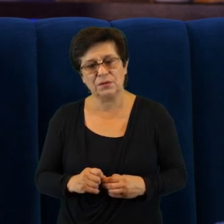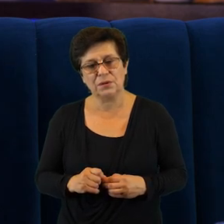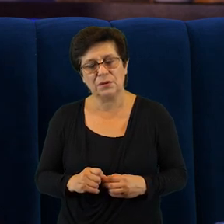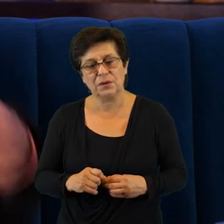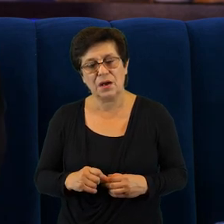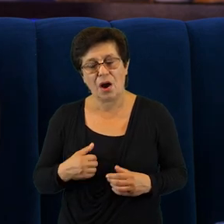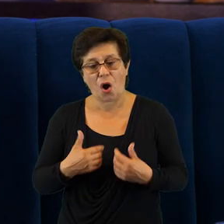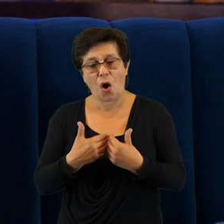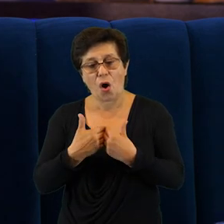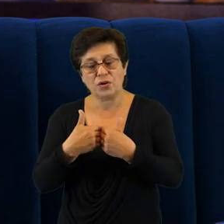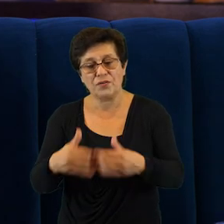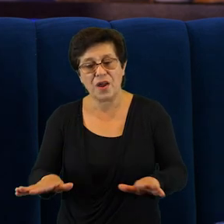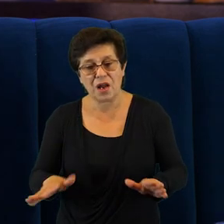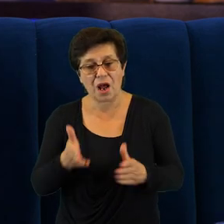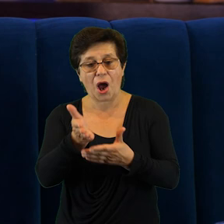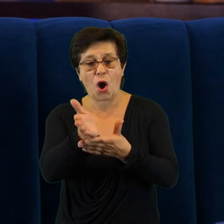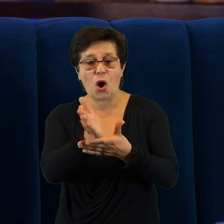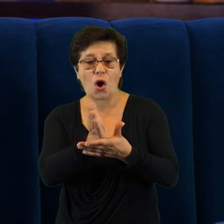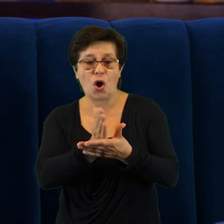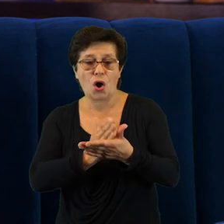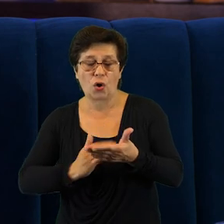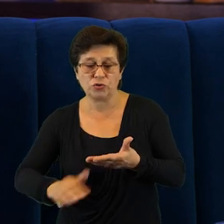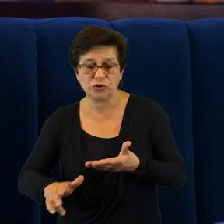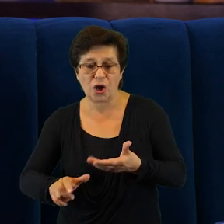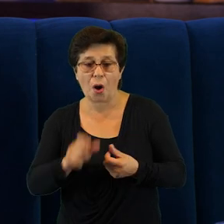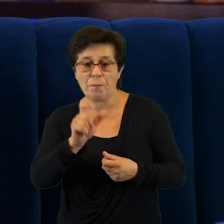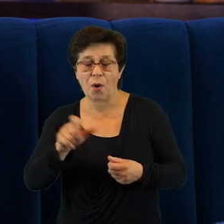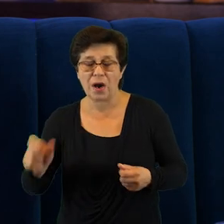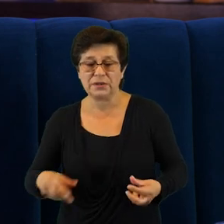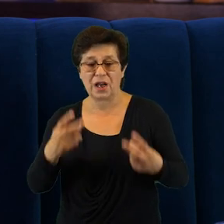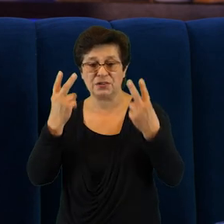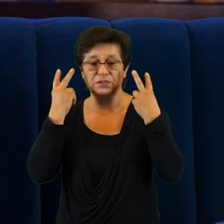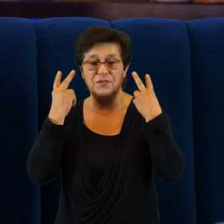Otwiera rozdział o tych poetach, którzy są ważni dla niego, dla nowej fali, Słonimskim.